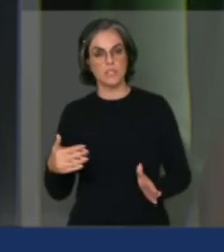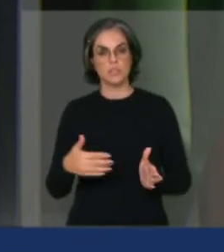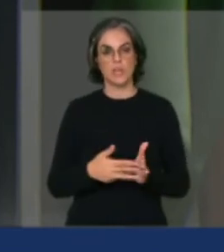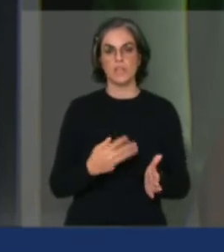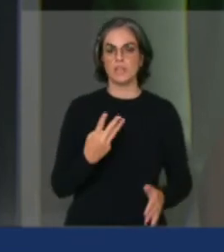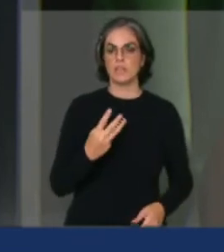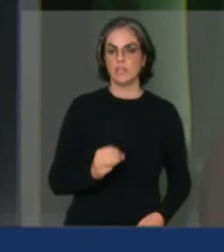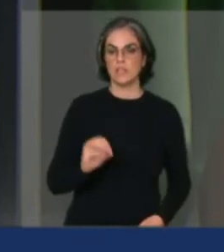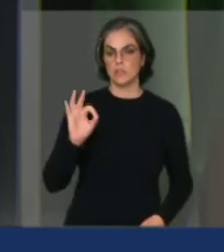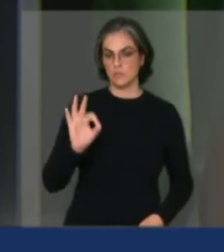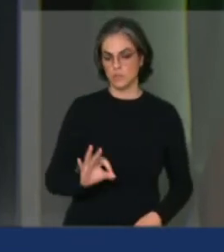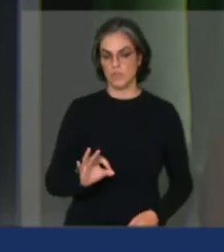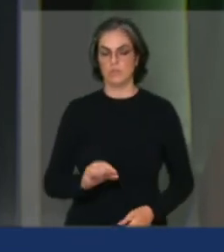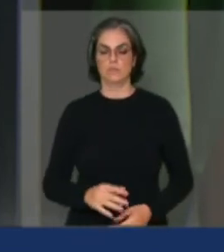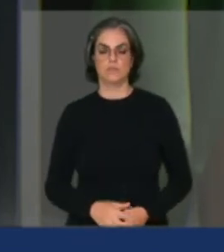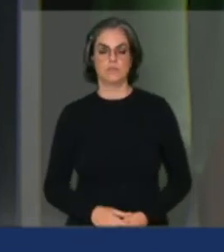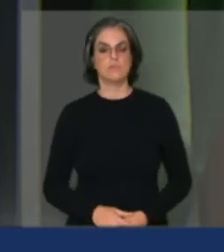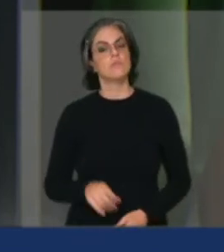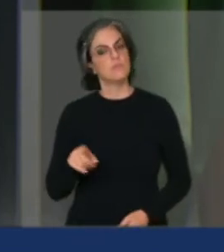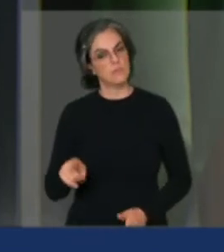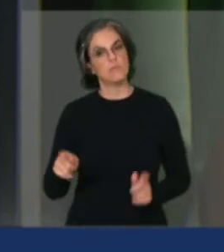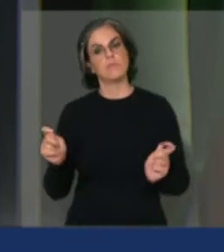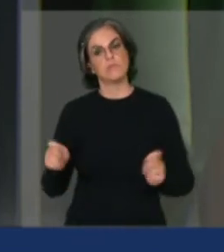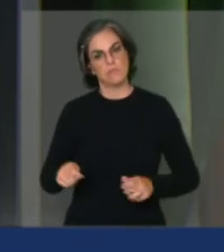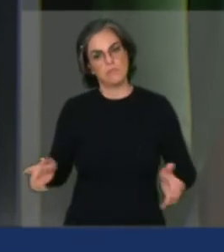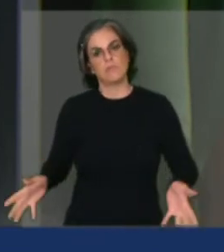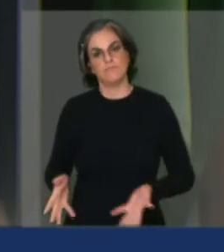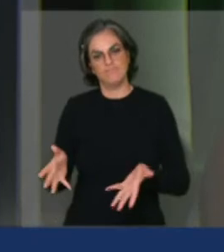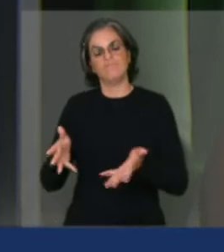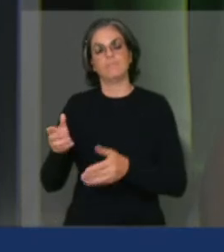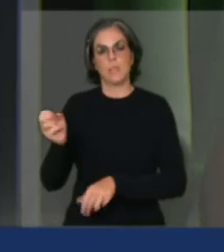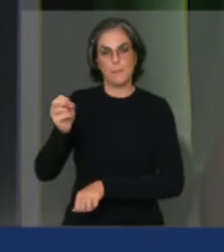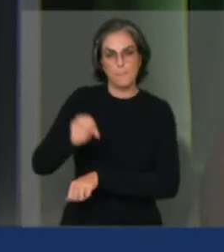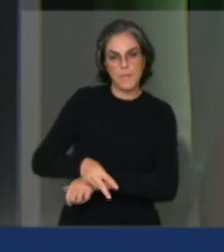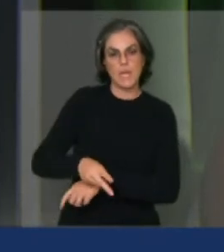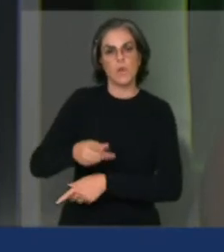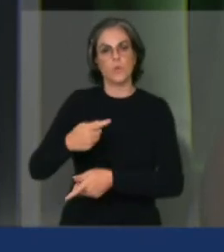PARCELAS, DE 20 A 30%. AÍ, PODEMOS GERAR EMPREGO, PODEMOS ESTABELECER AUMENTO DA ECONOMIA, E NESTE PAÍS, POR